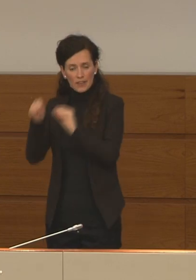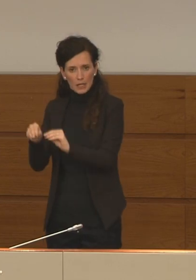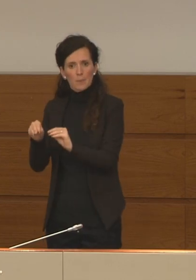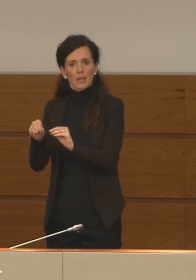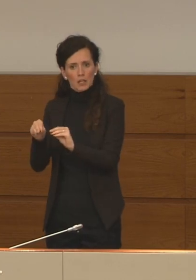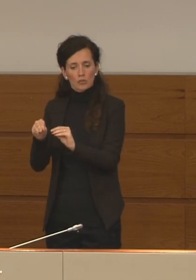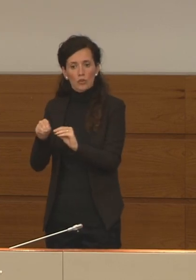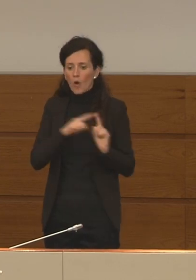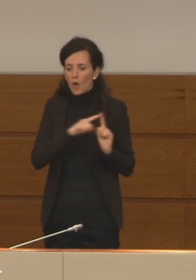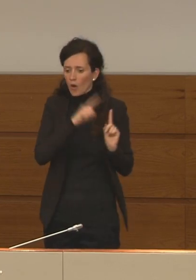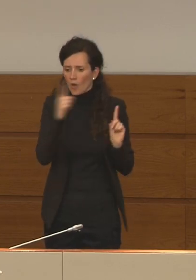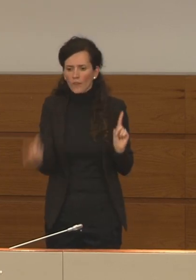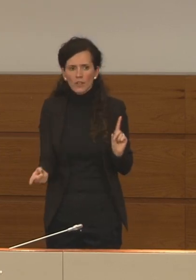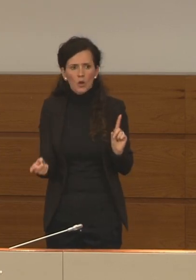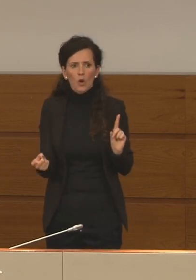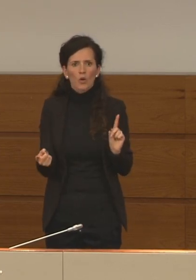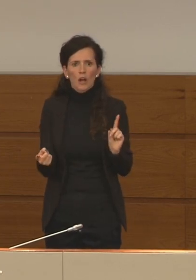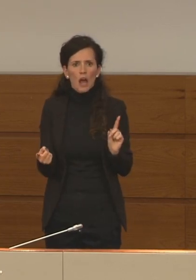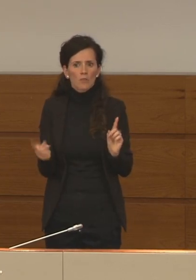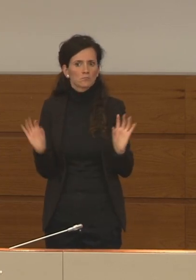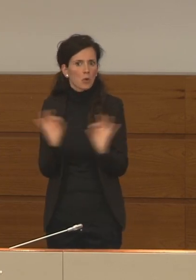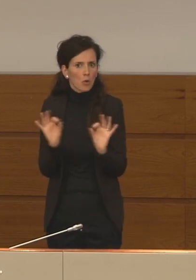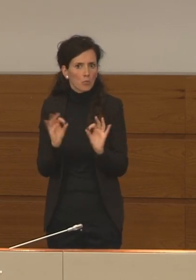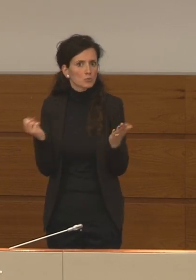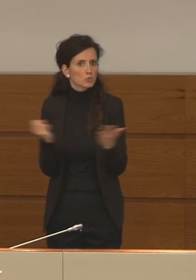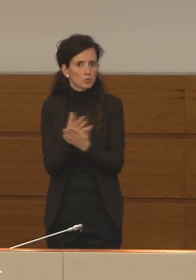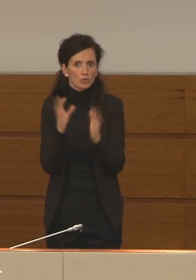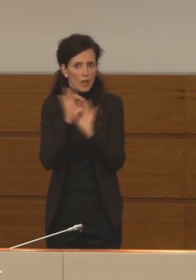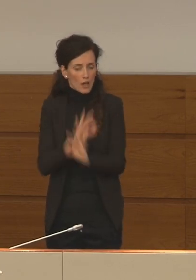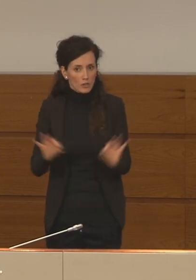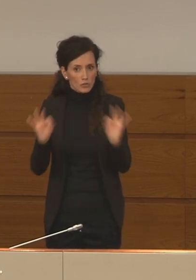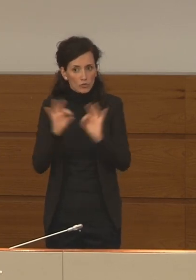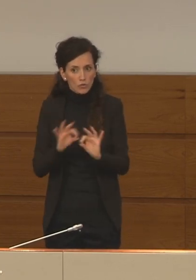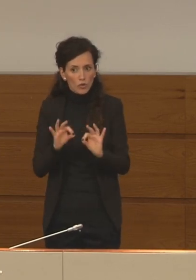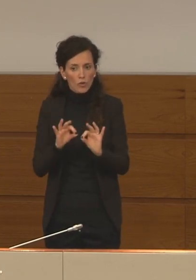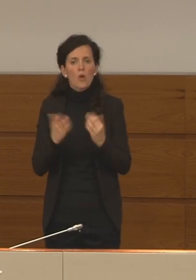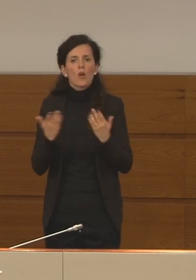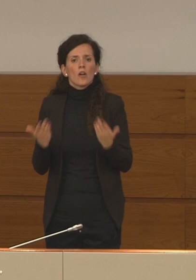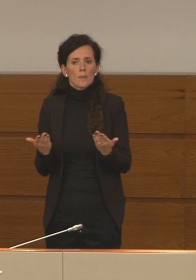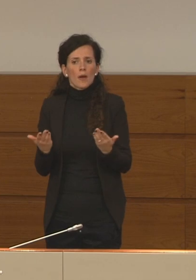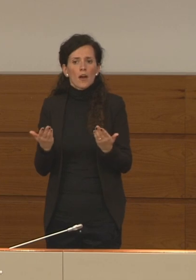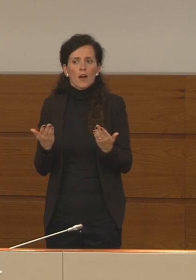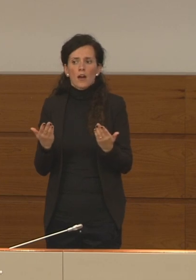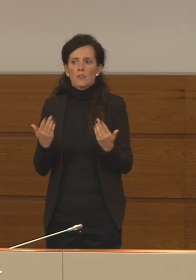ancora non è avvenuto nulla ma proprio per la massima trasparenza vi abbiamo